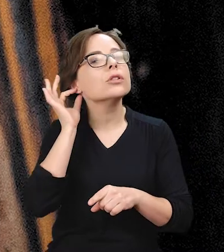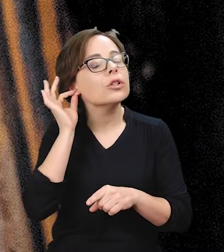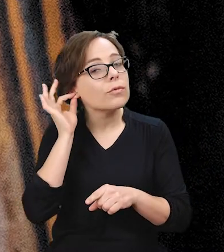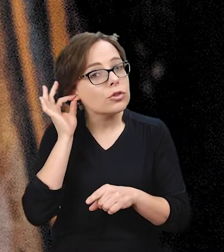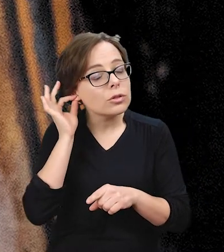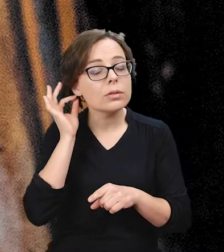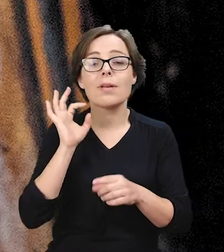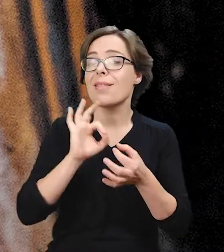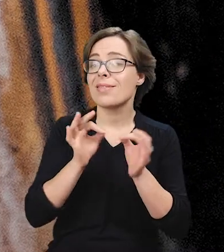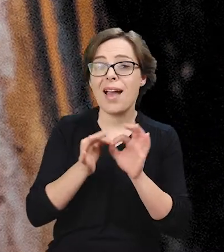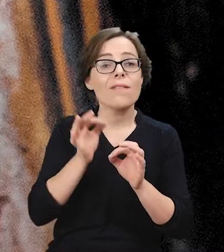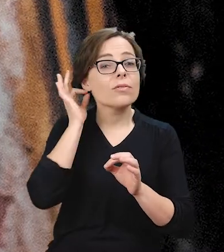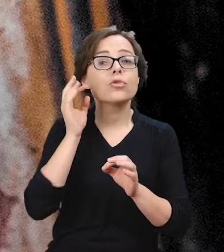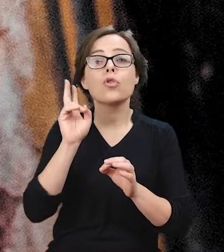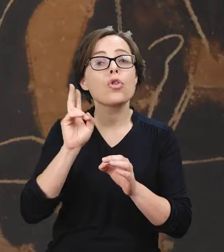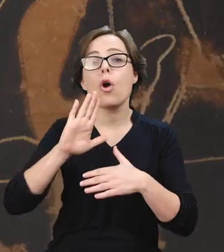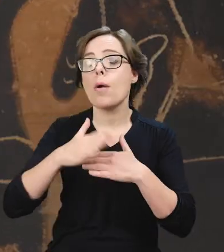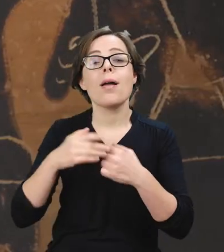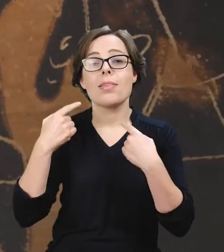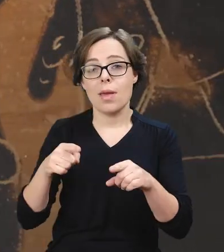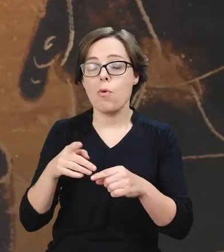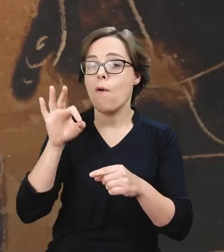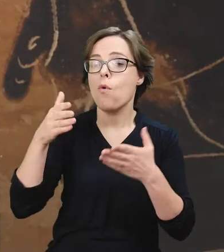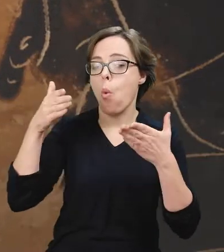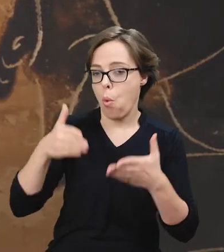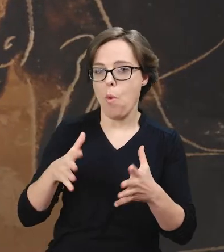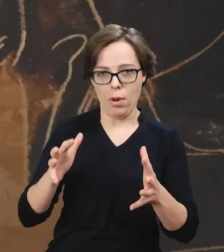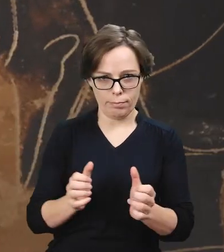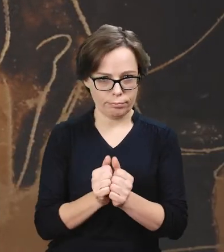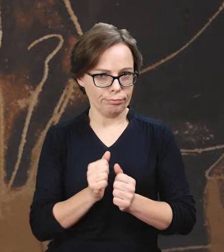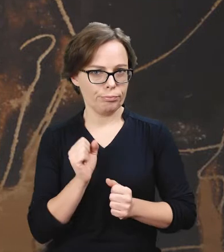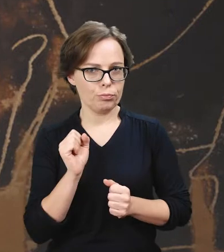nawet tych, którym nie dano było zostać żoną